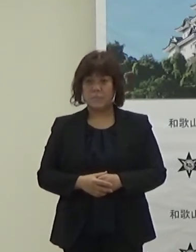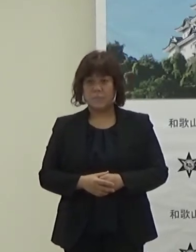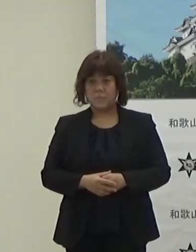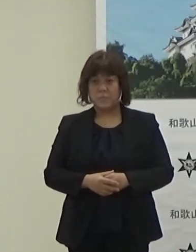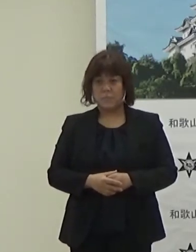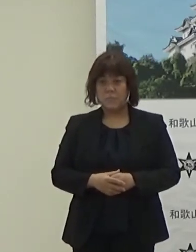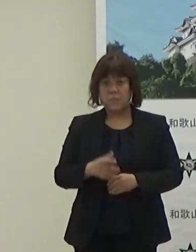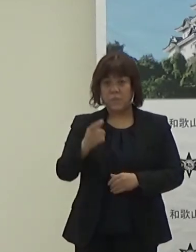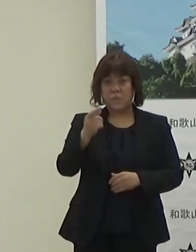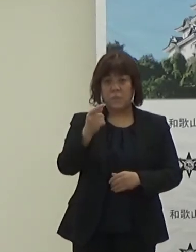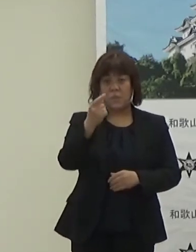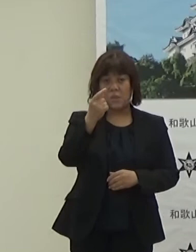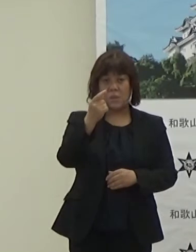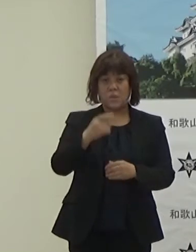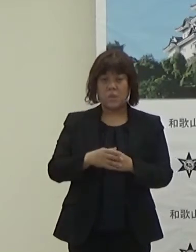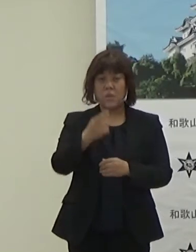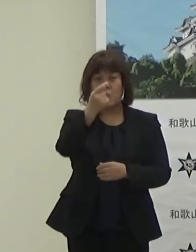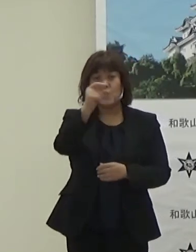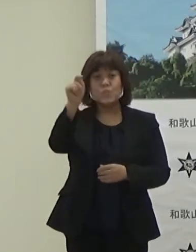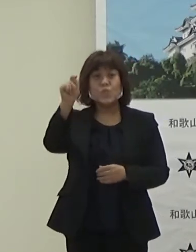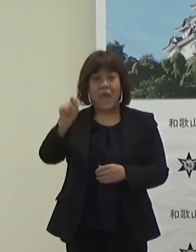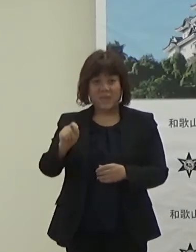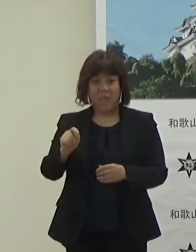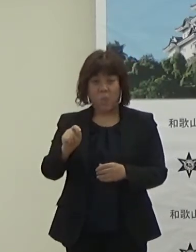読売新聞の平野です ウクライナ避難民の受け入れのこと